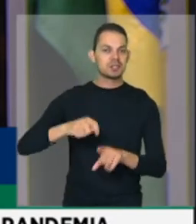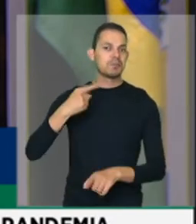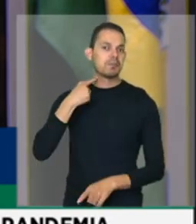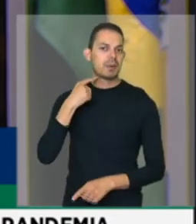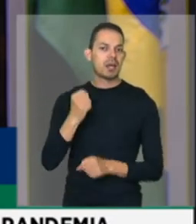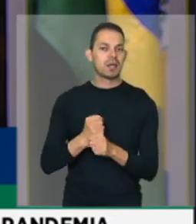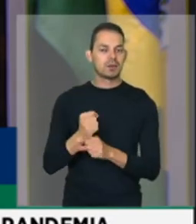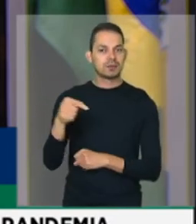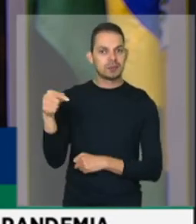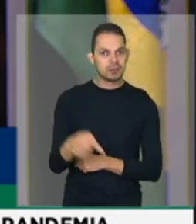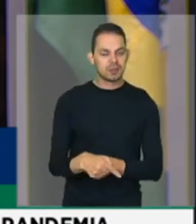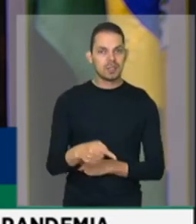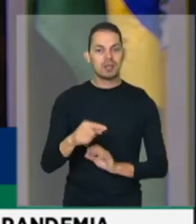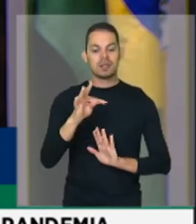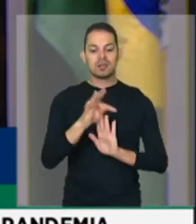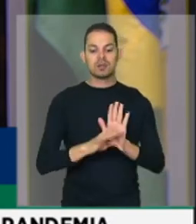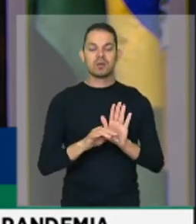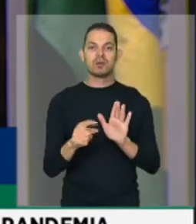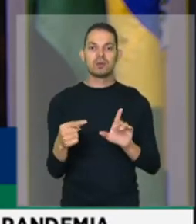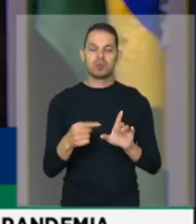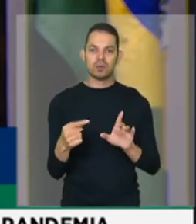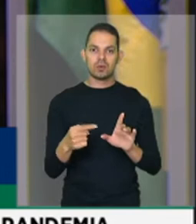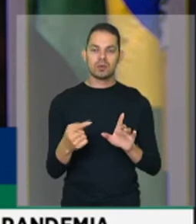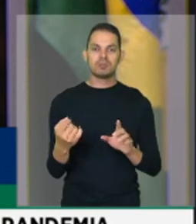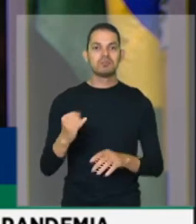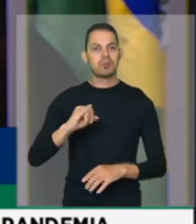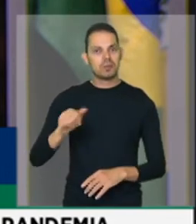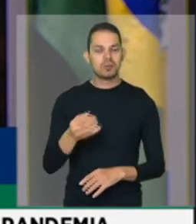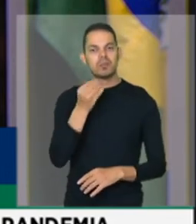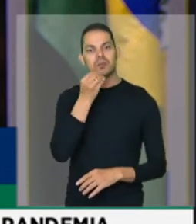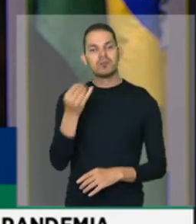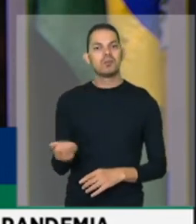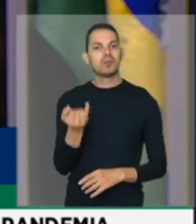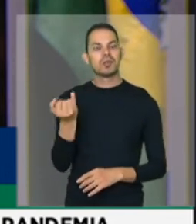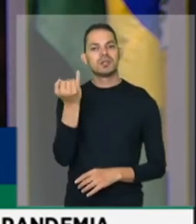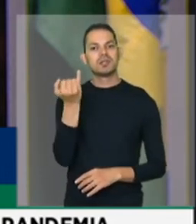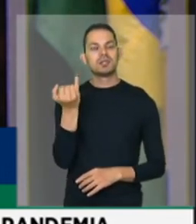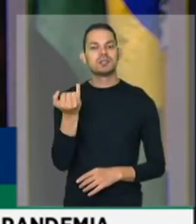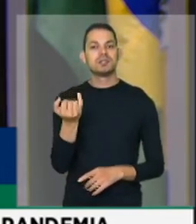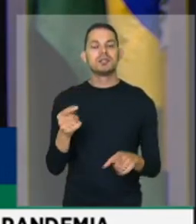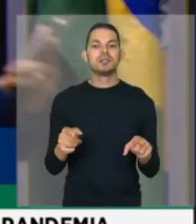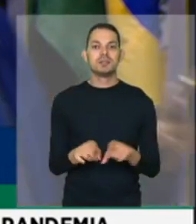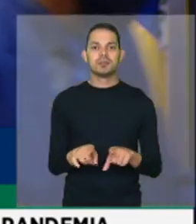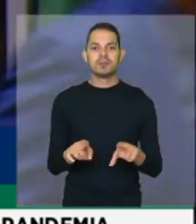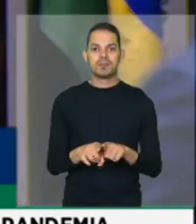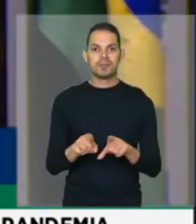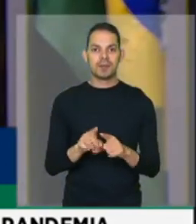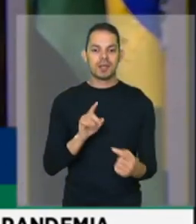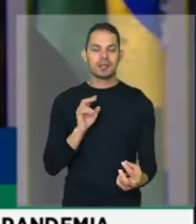MARÇO DE 2021. SENDO PORTANTO MERITÓRIO E OPORTUNO O SUBSTITUTIVO DO SATISFAÇO A DESPEITO DISSO RELATIVAMENTE AO ART. 4° DO TEXTO APROVADO